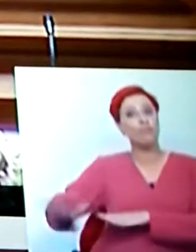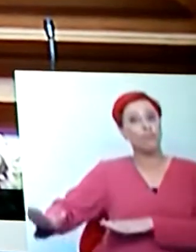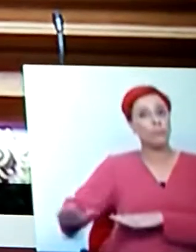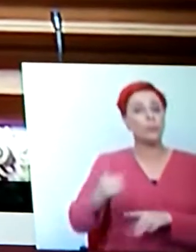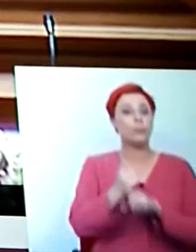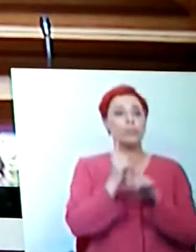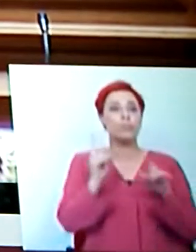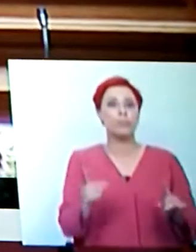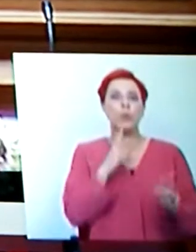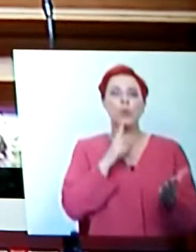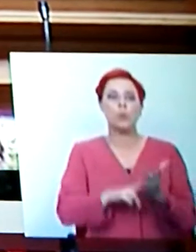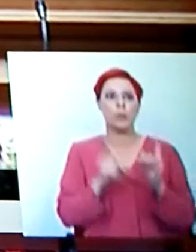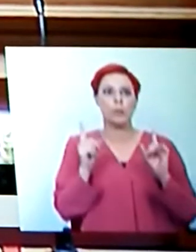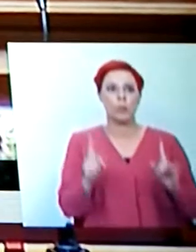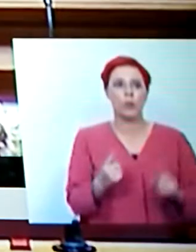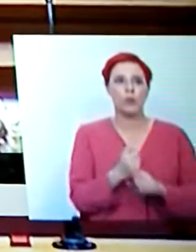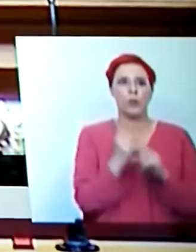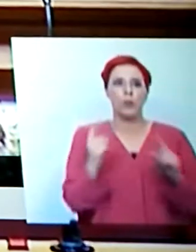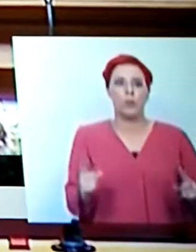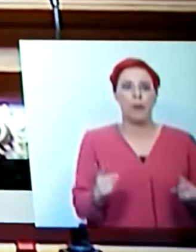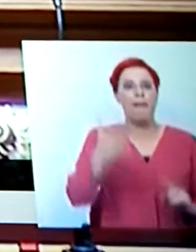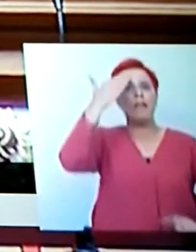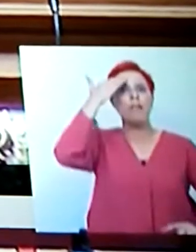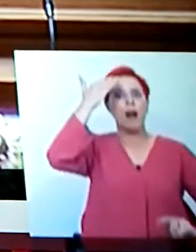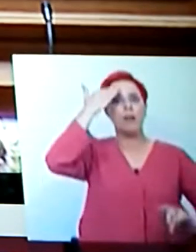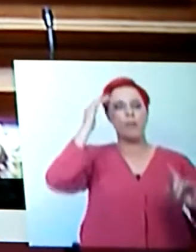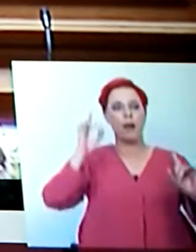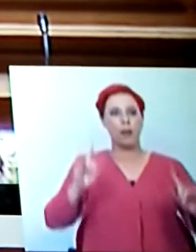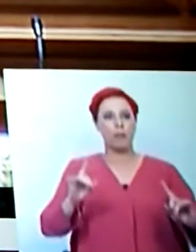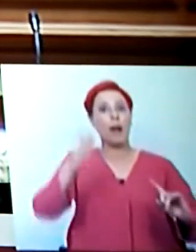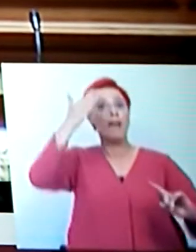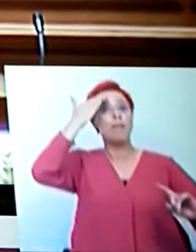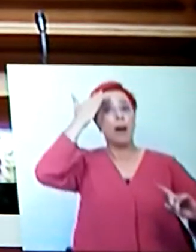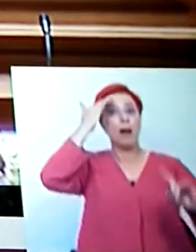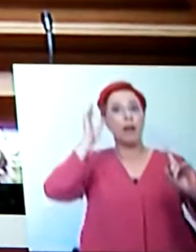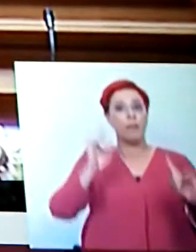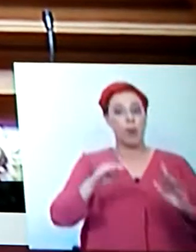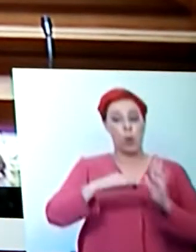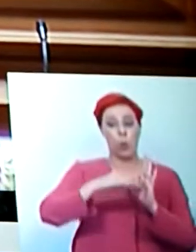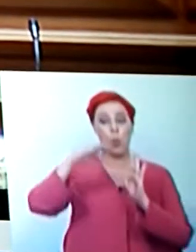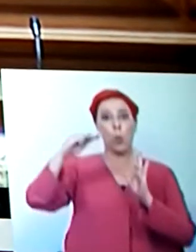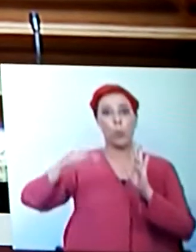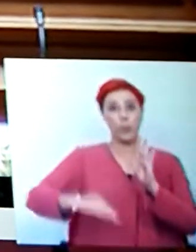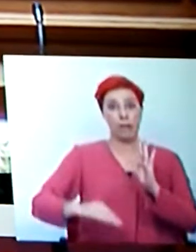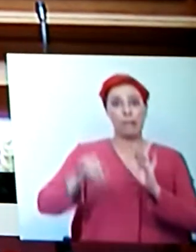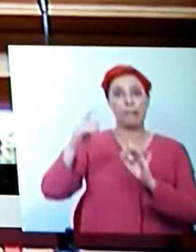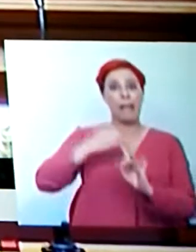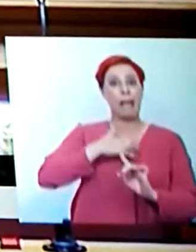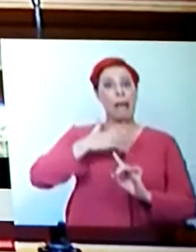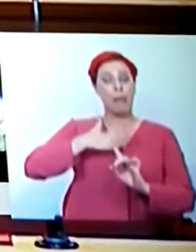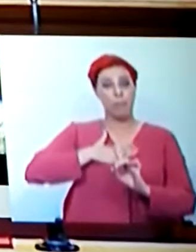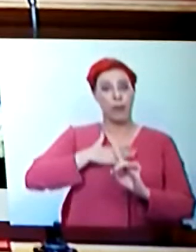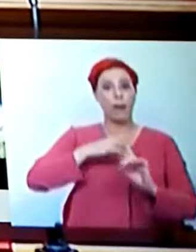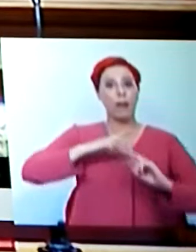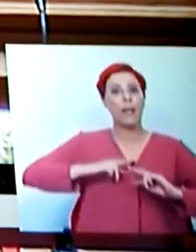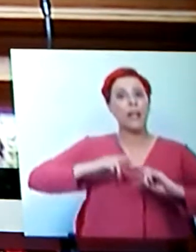por uma razão porque previa, estava previsto com a feu côte tràta-a... com a trade'ctualizada a transferência